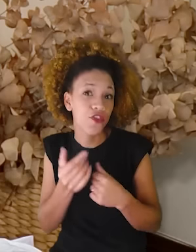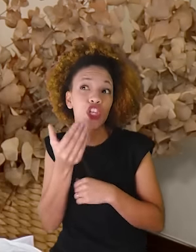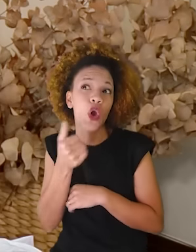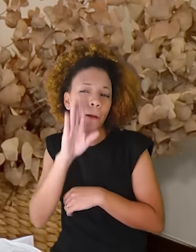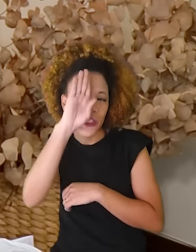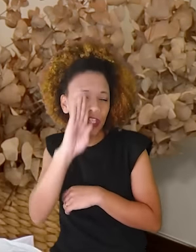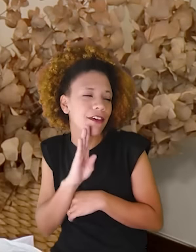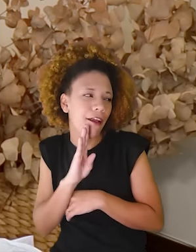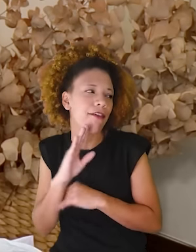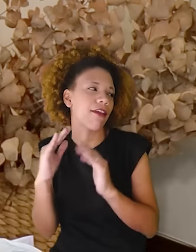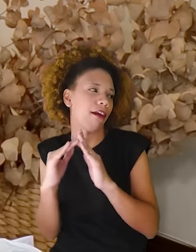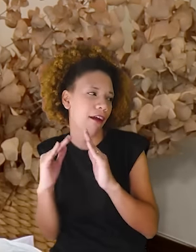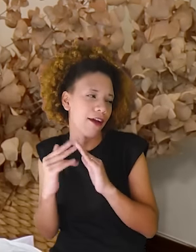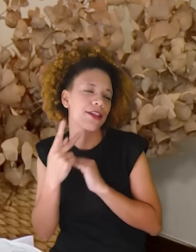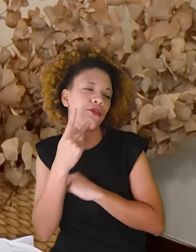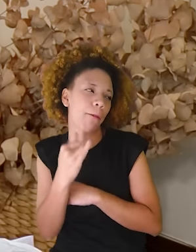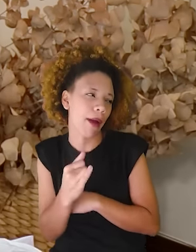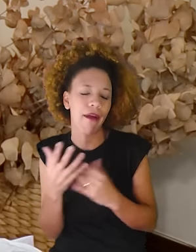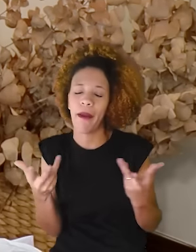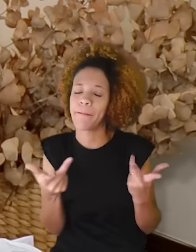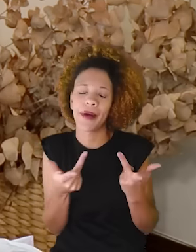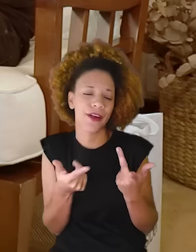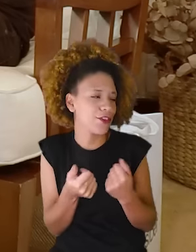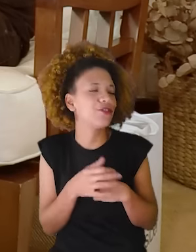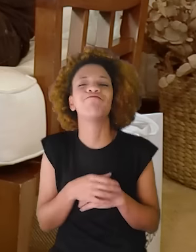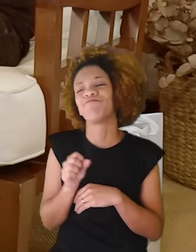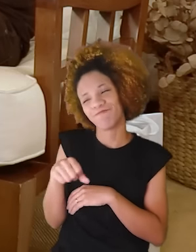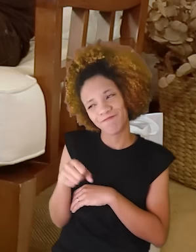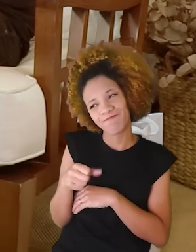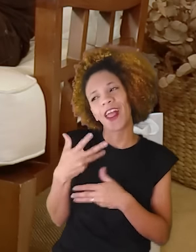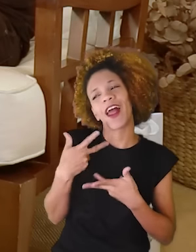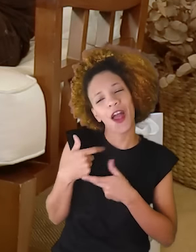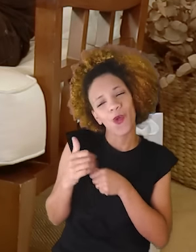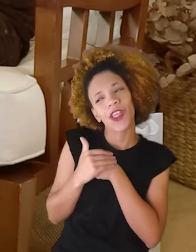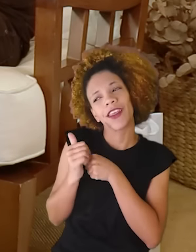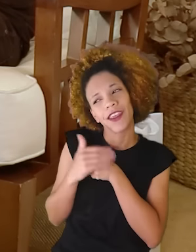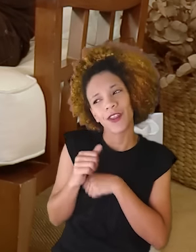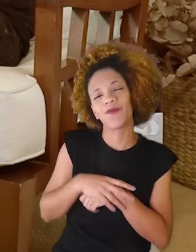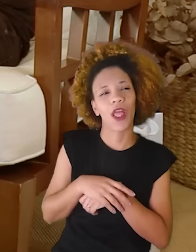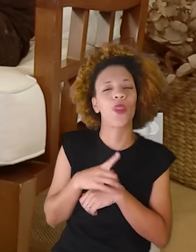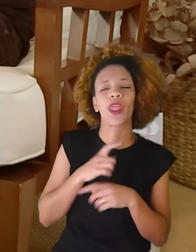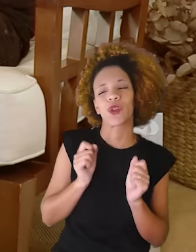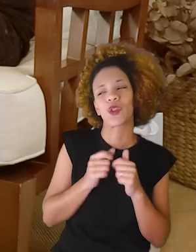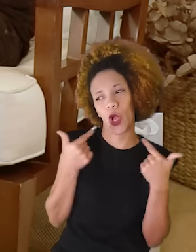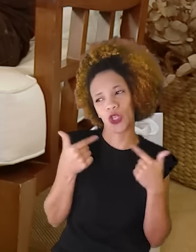de graça ainda na casa dele seus pa são incríveis com você são cara pô é eu dei muita sorte cara